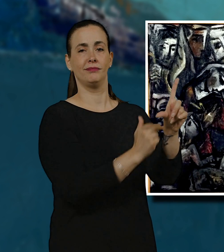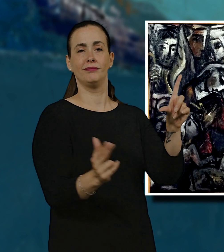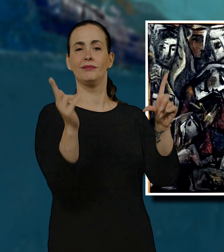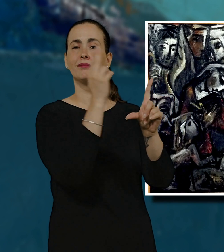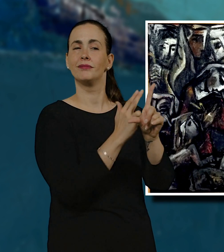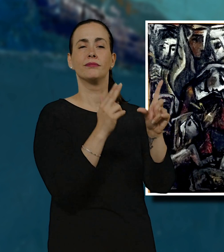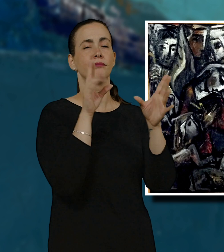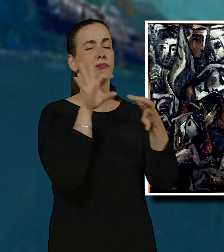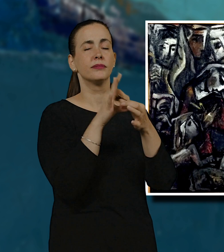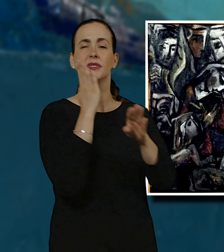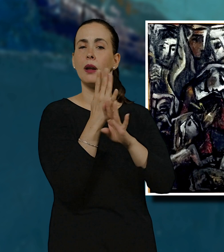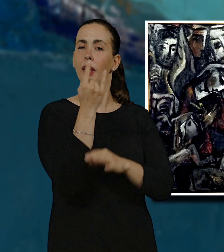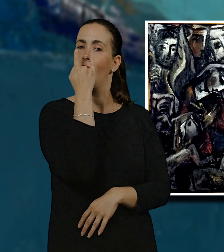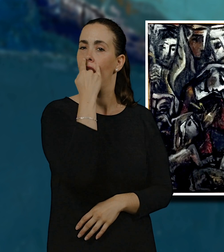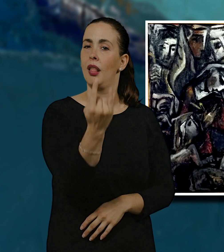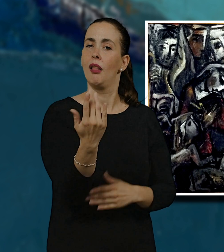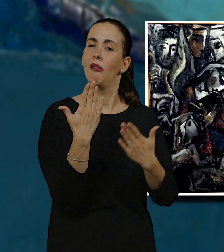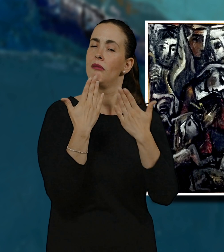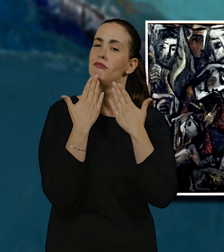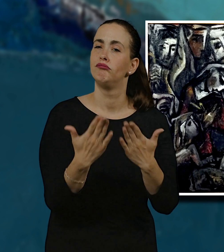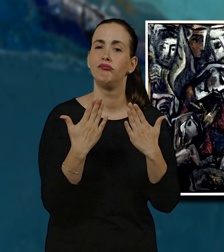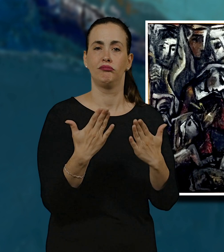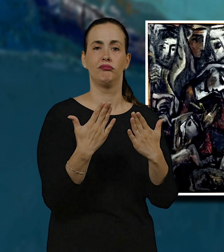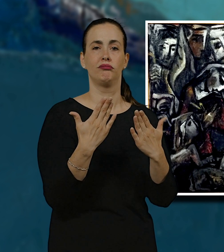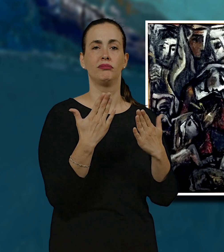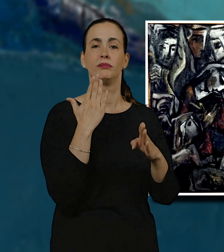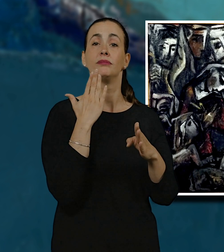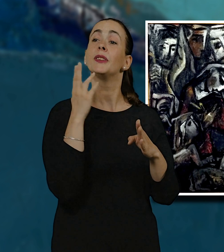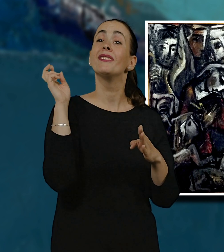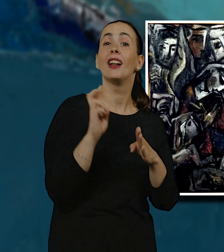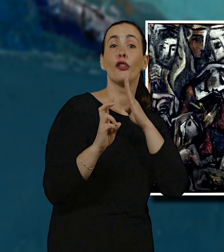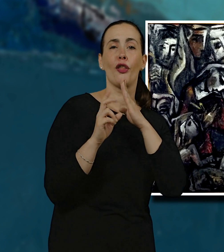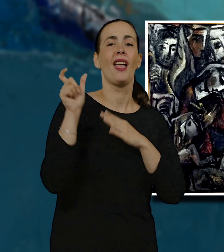sempre des de l’admiració i la generositat d'un artista